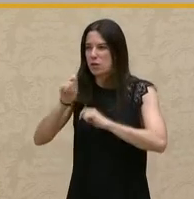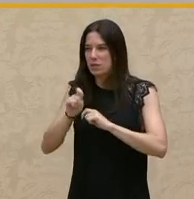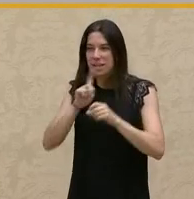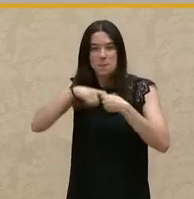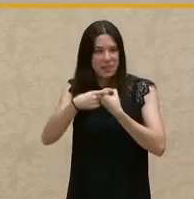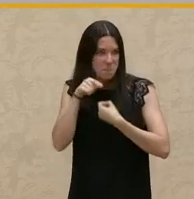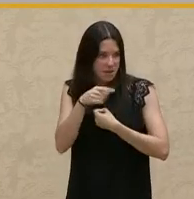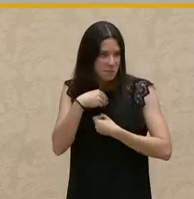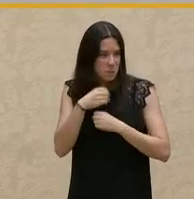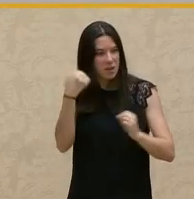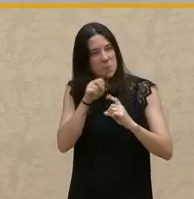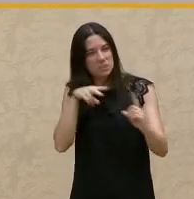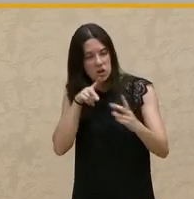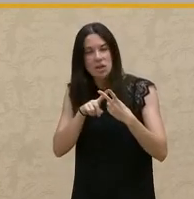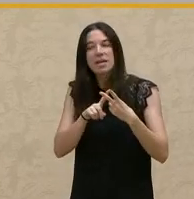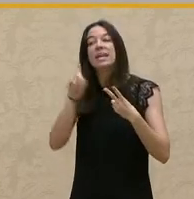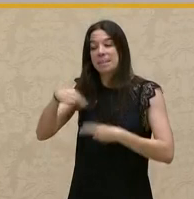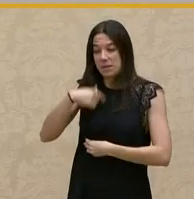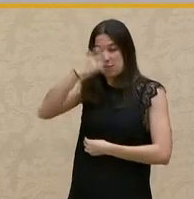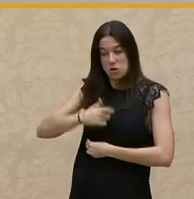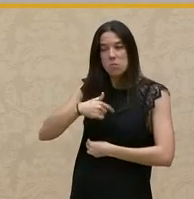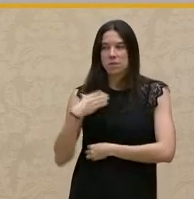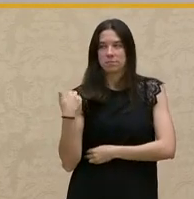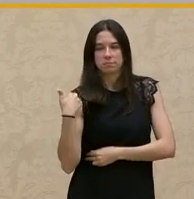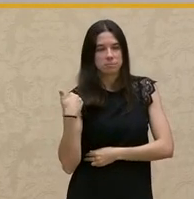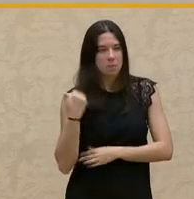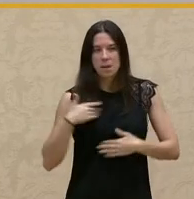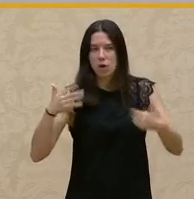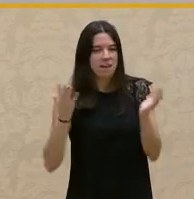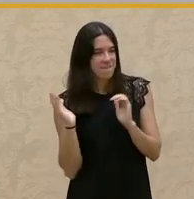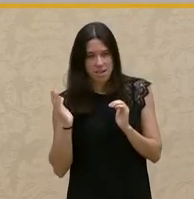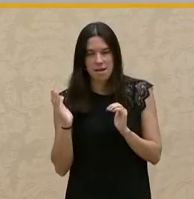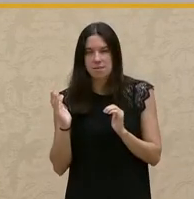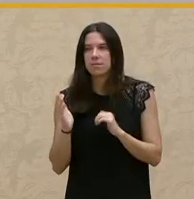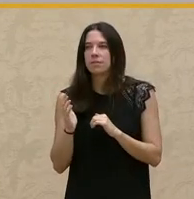por supuesto, también podéis contar conmigo en lo que haga falta para que esto que estamos hablando